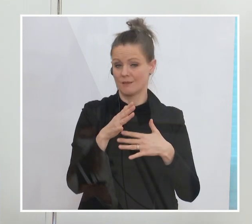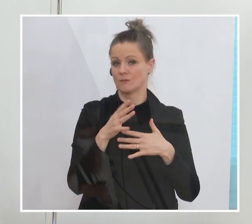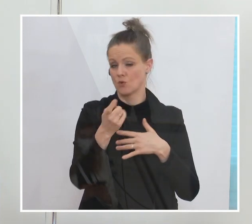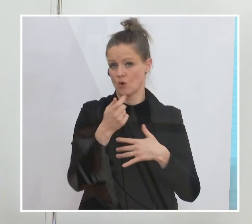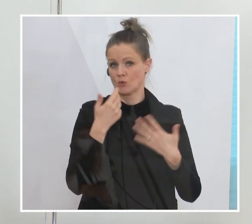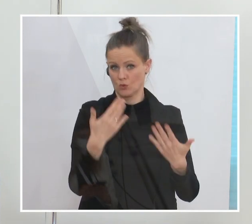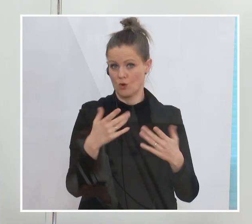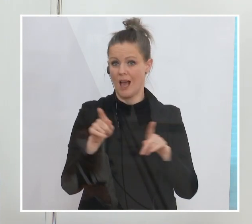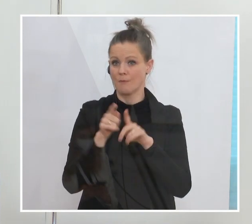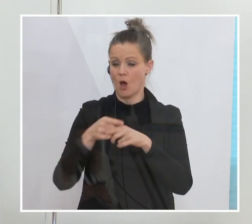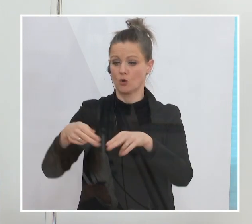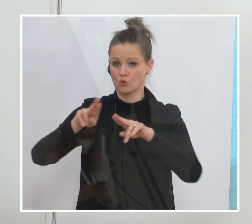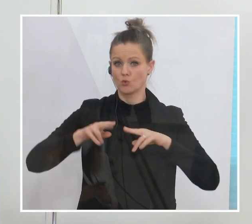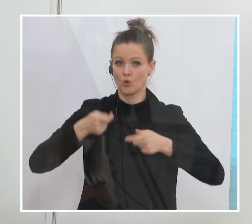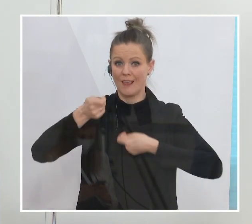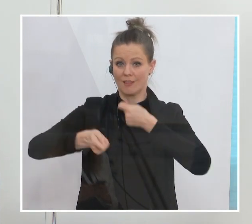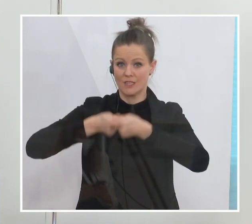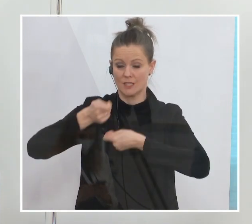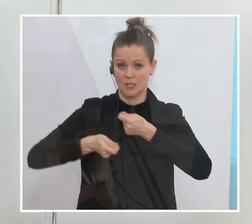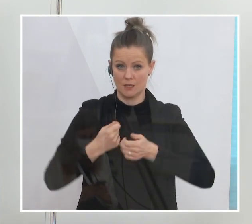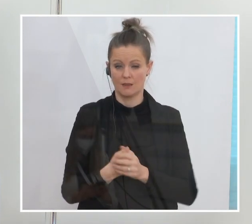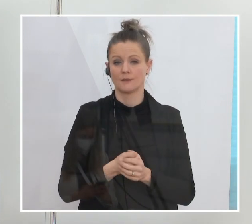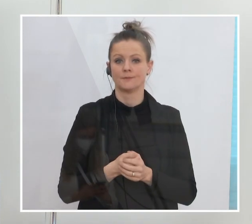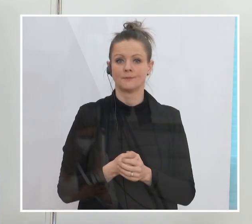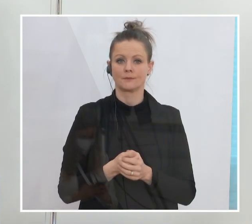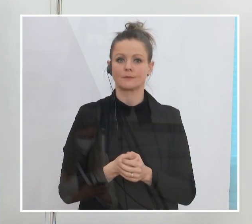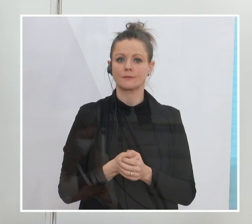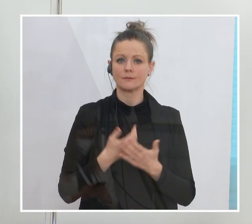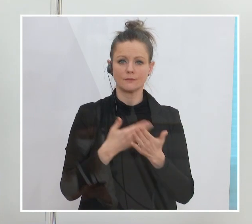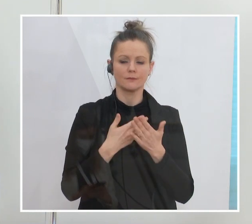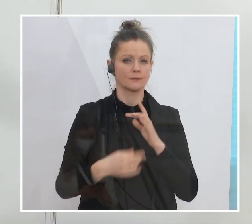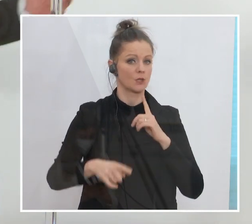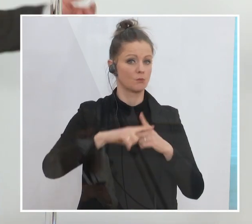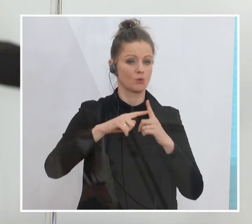aber auch Rausinvestieren. Und ich möchte da eine durchaus sehr positive Überleitung zum Herrn